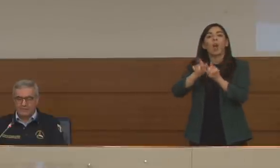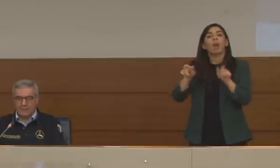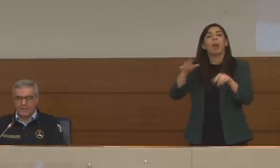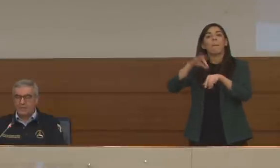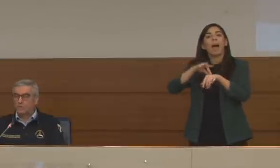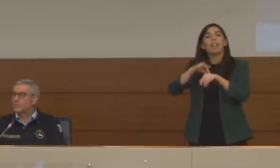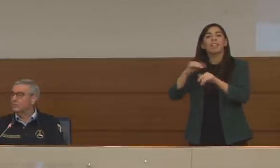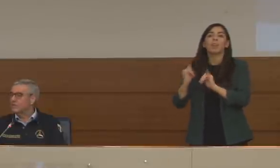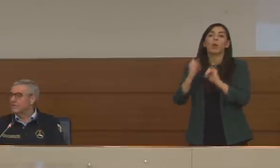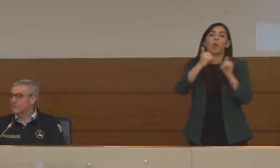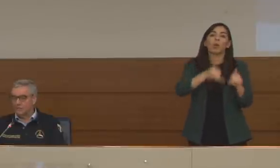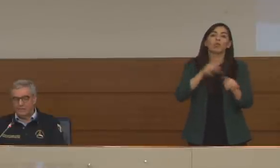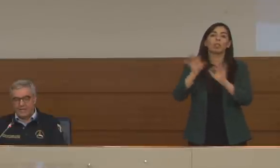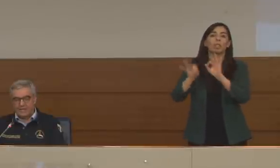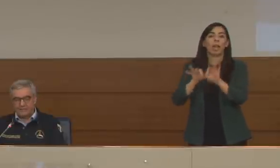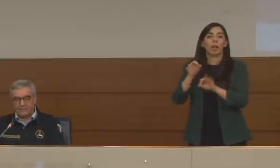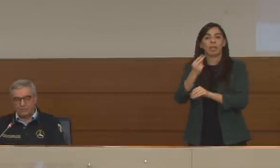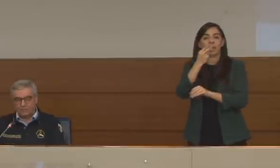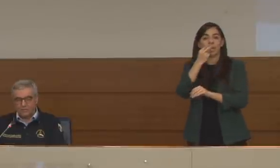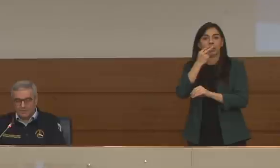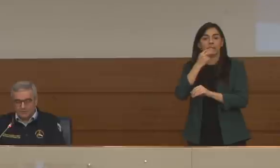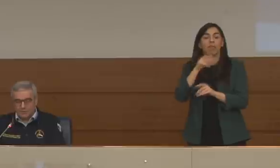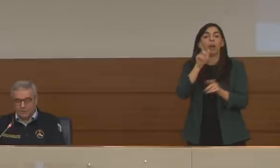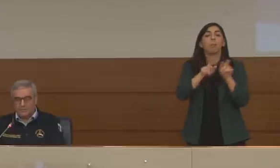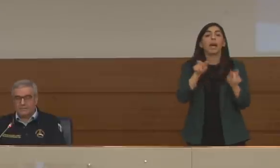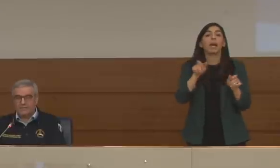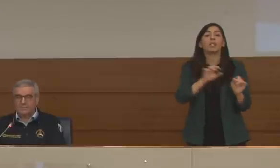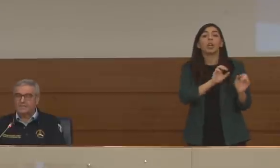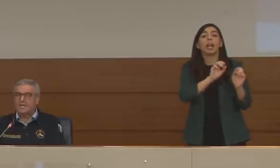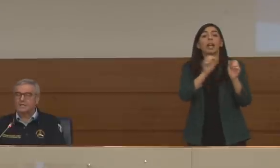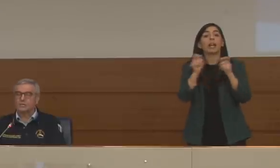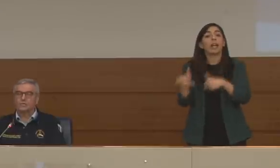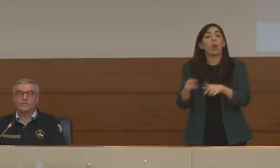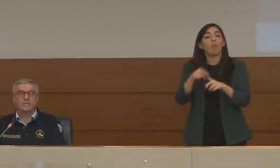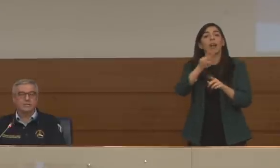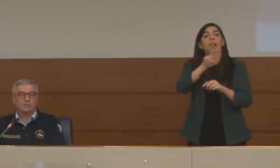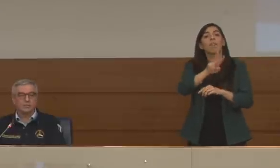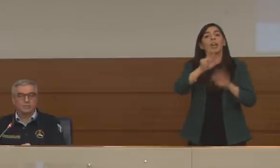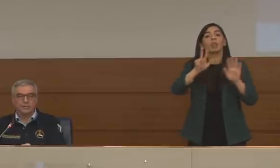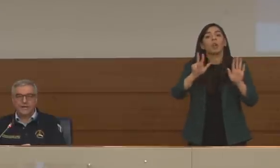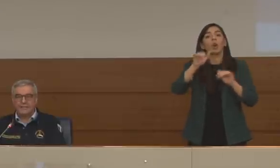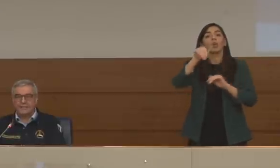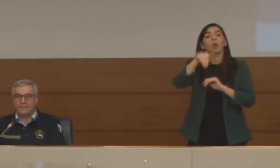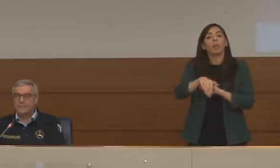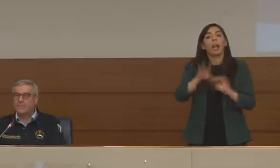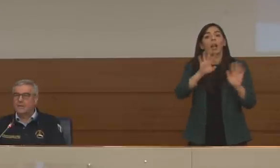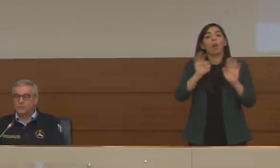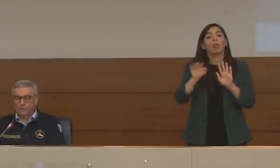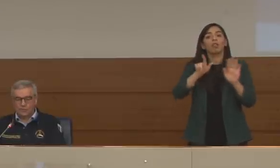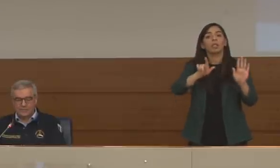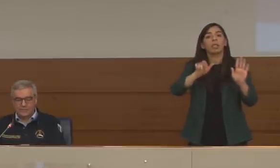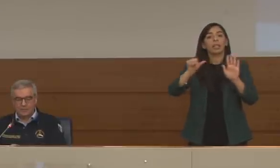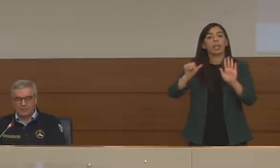Il numero dei ricoverati è 28.976, sono quelli che sono ricoverati con sintomi.